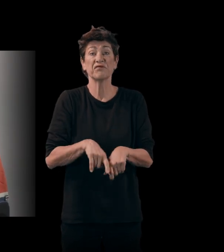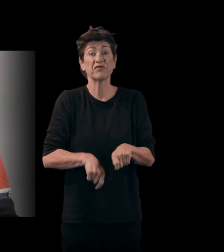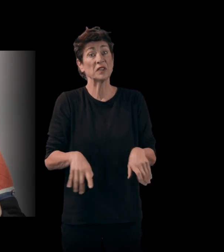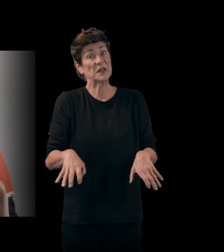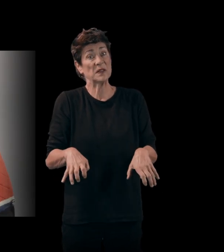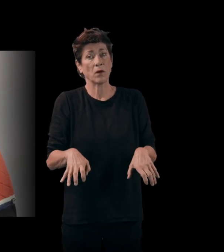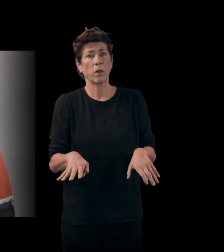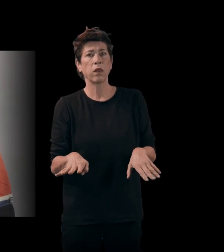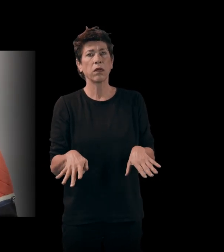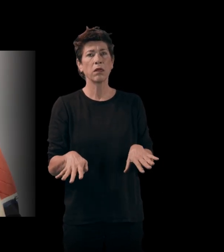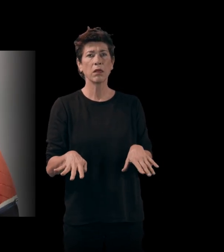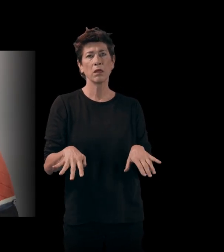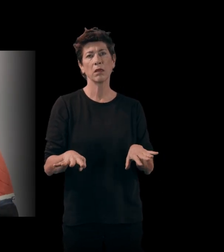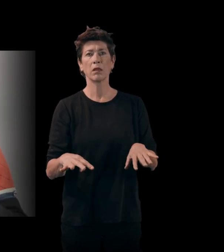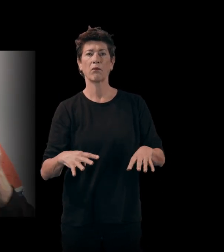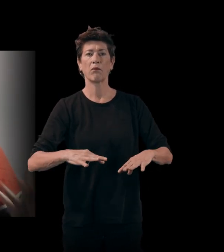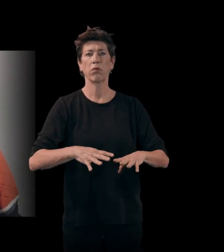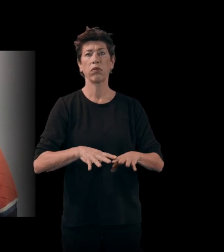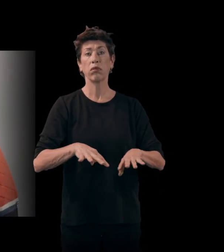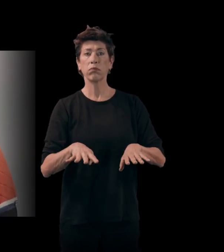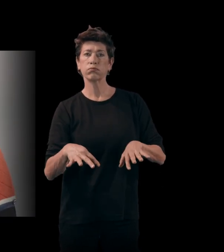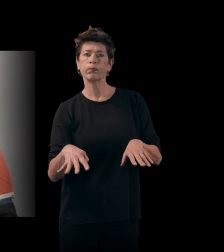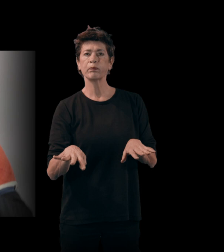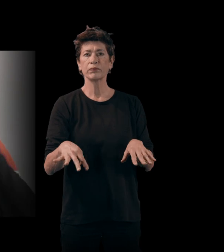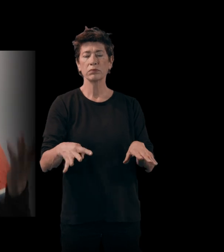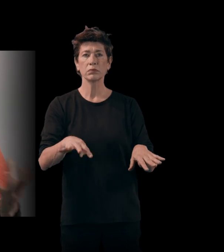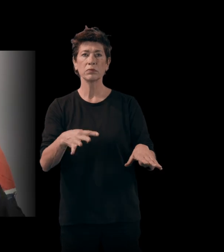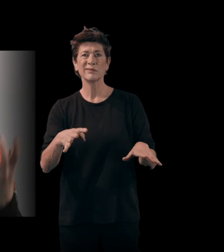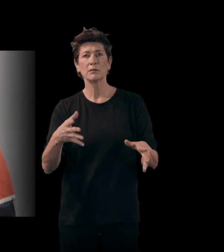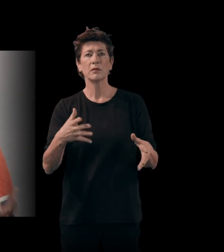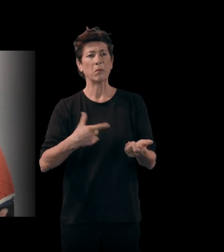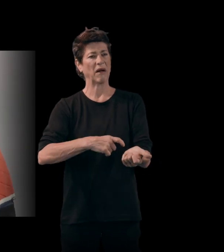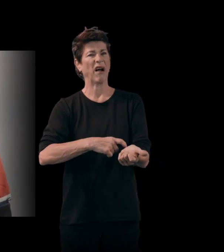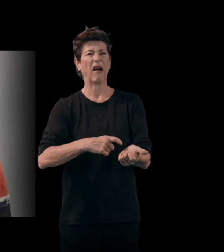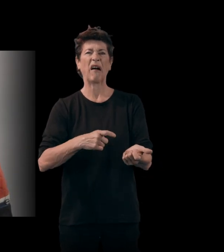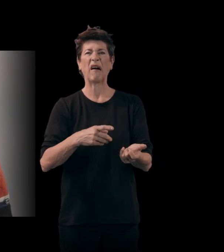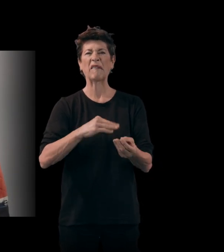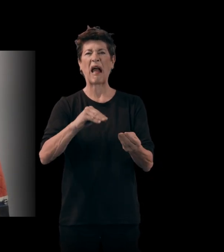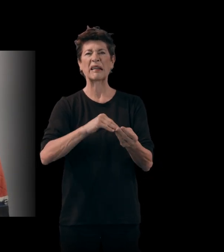Elles sont tout le temps vivantes, elles communiquent, elles continuent de pousser. On n’est pas dans cette espèce de caricature de racines,